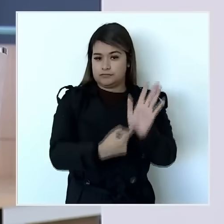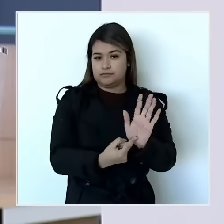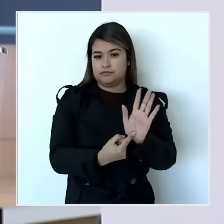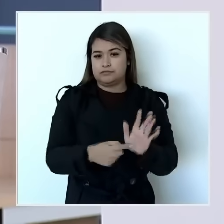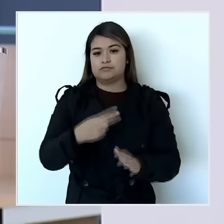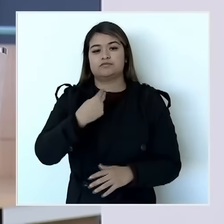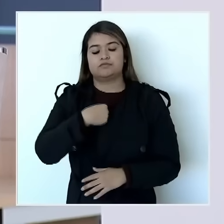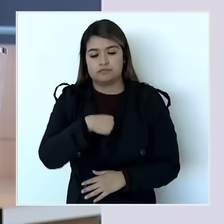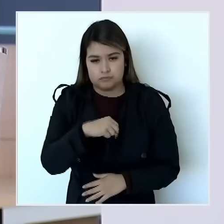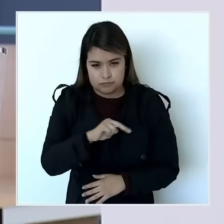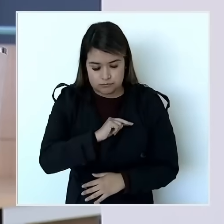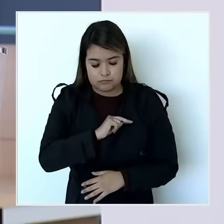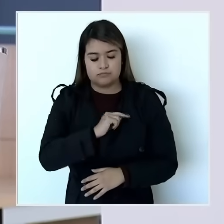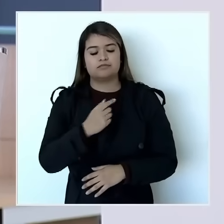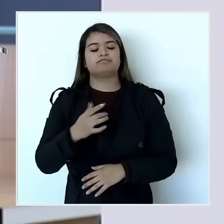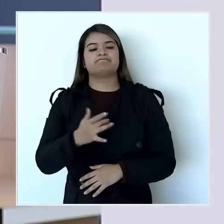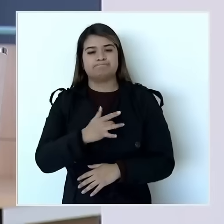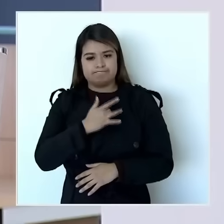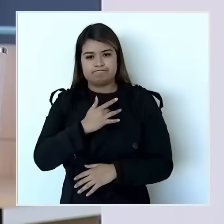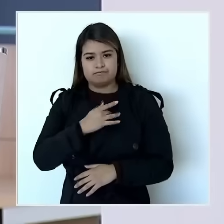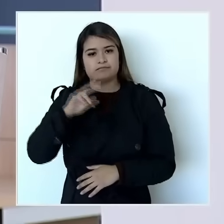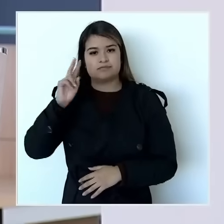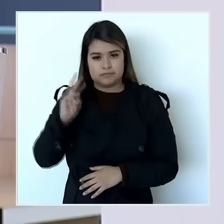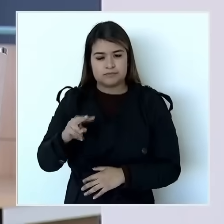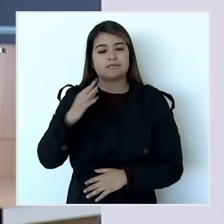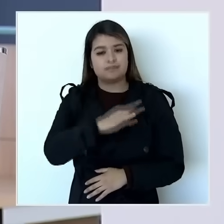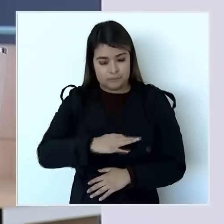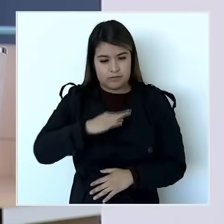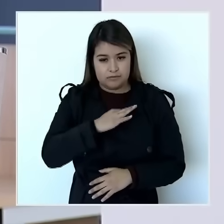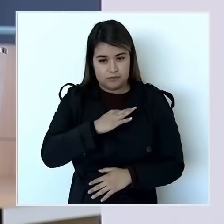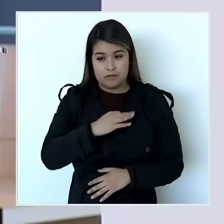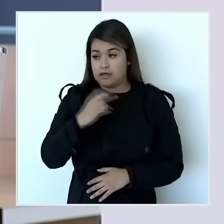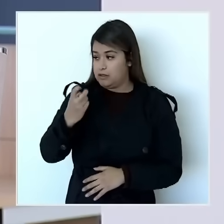del Estado mexicano. La inauguración de esta nueva sede de la Agencia Nacional de